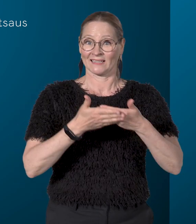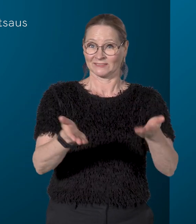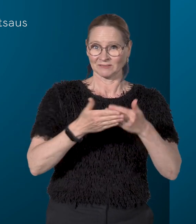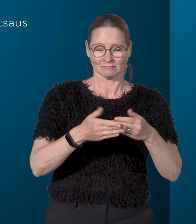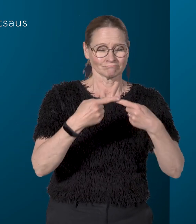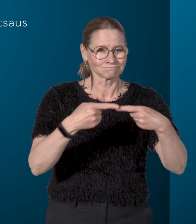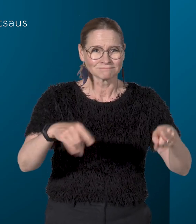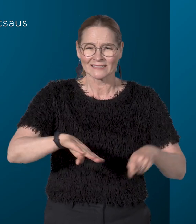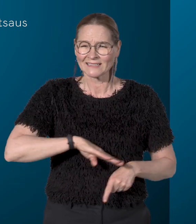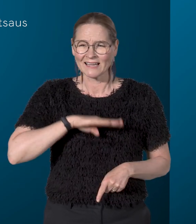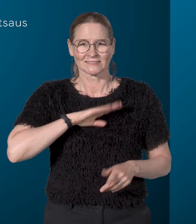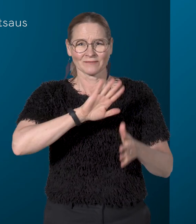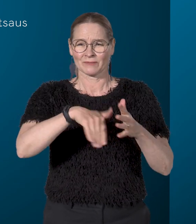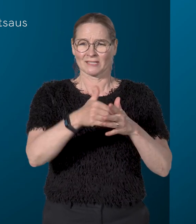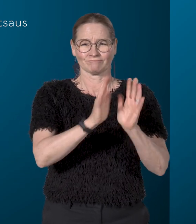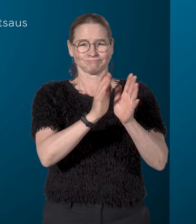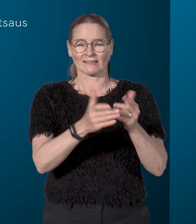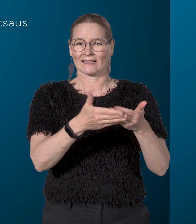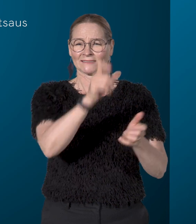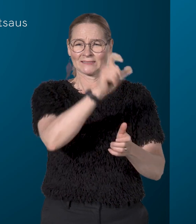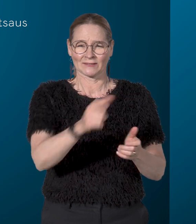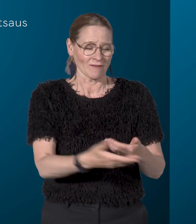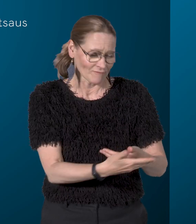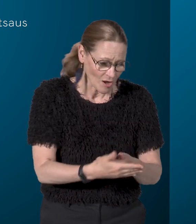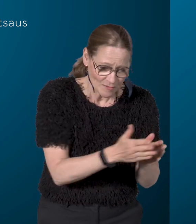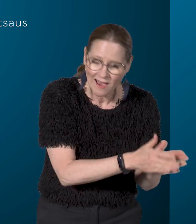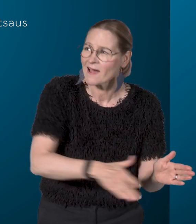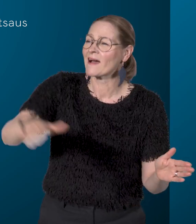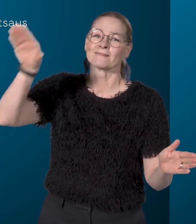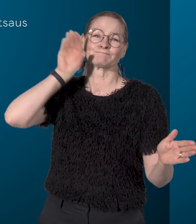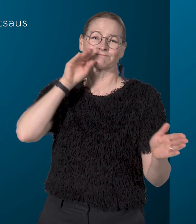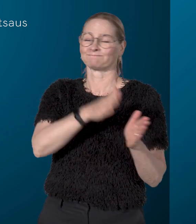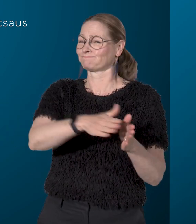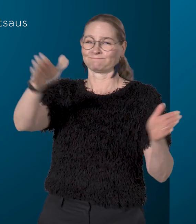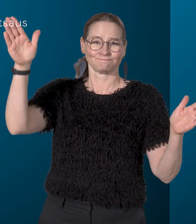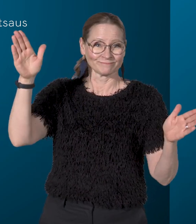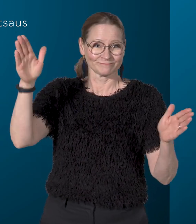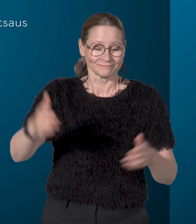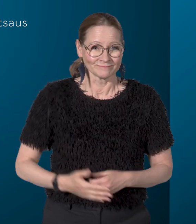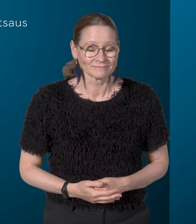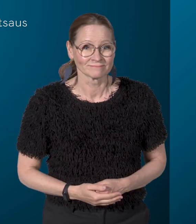ja esityksissä nähtiinkin viittomakielisiä esiintyjiä vauvasta vaariin.